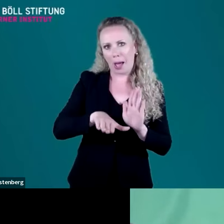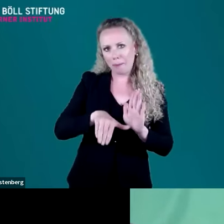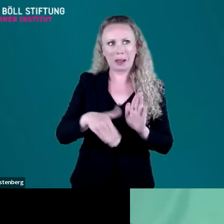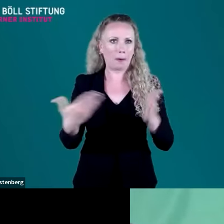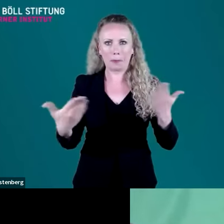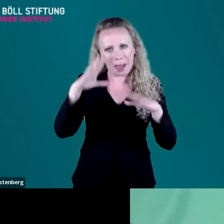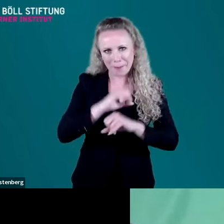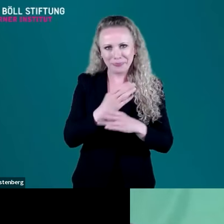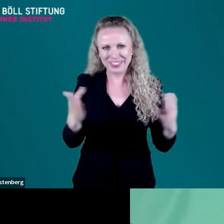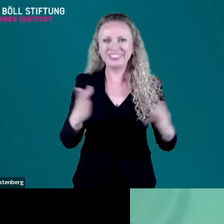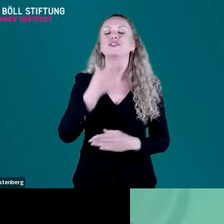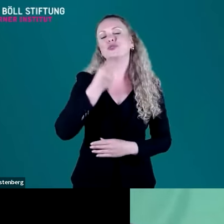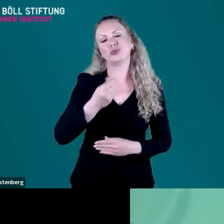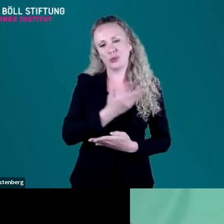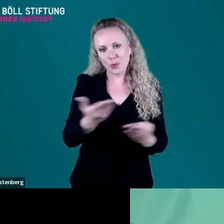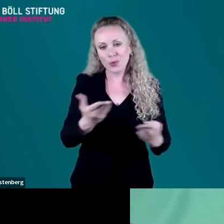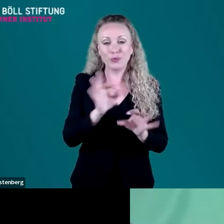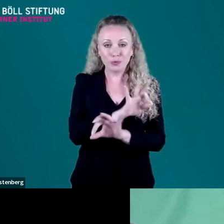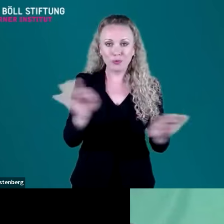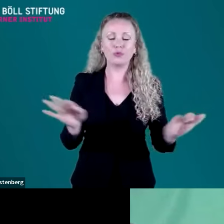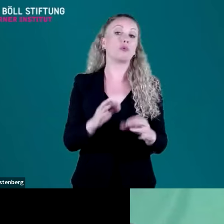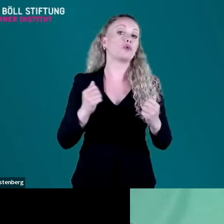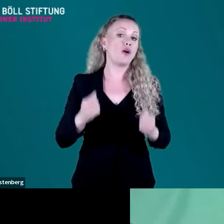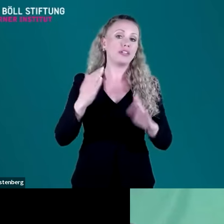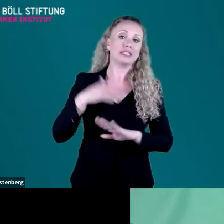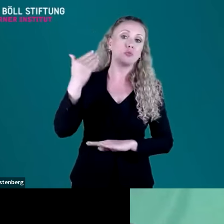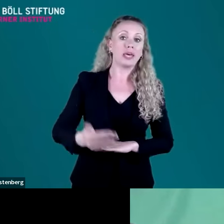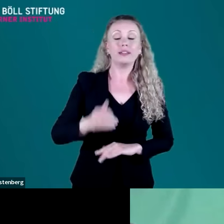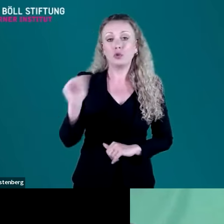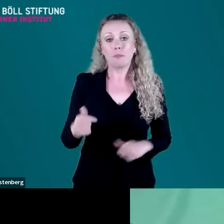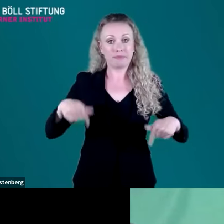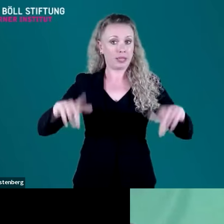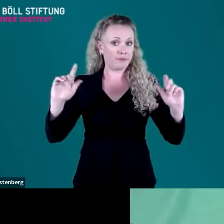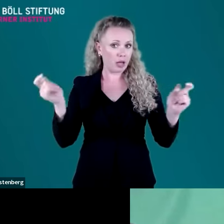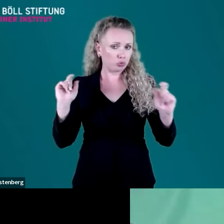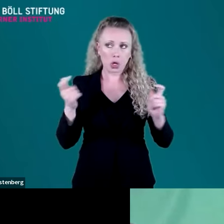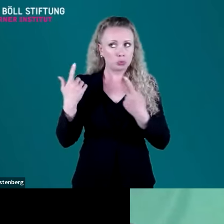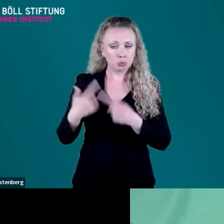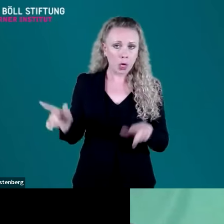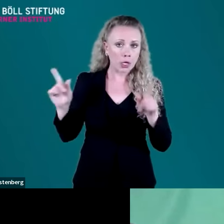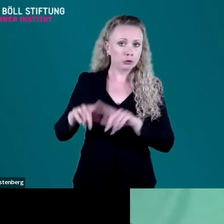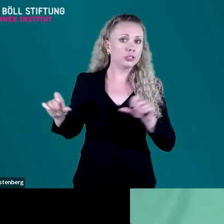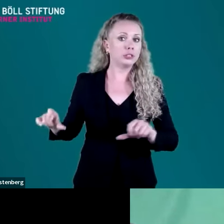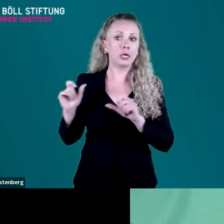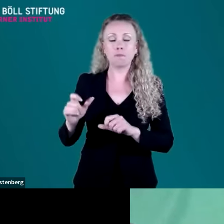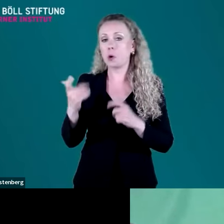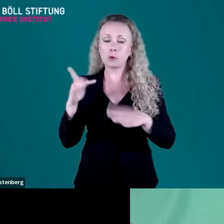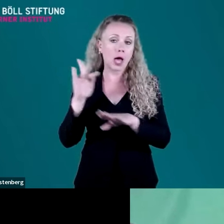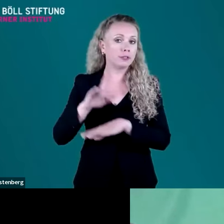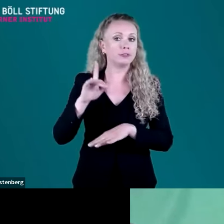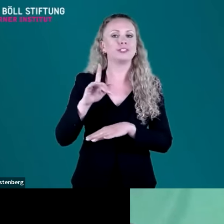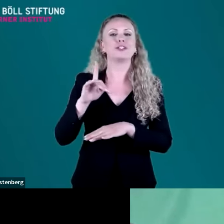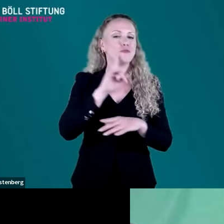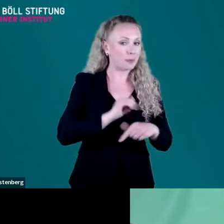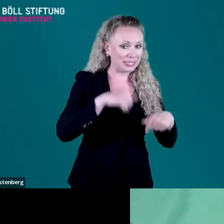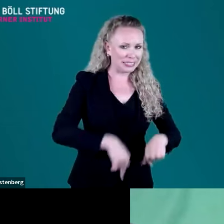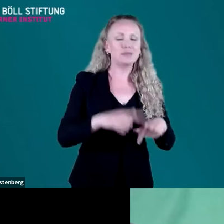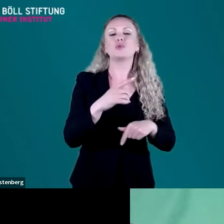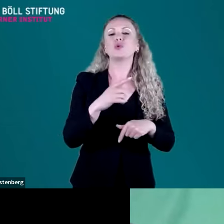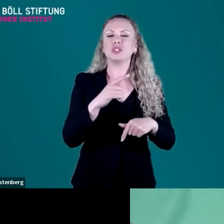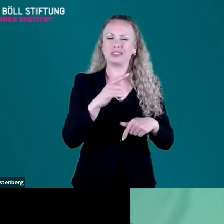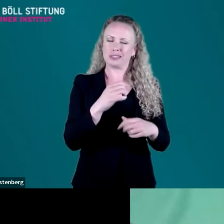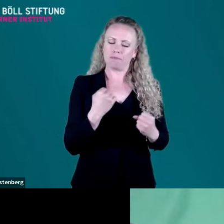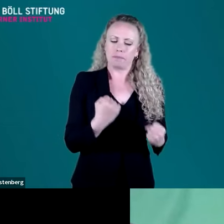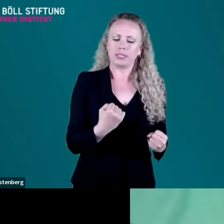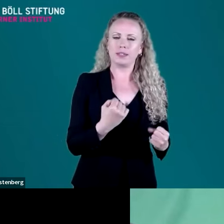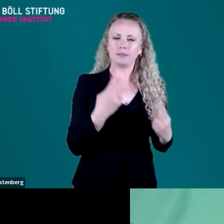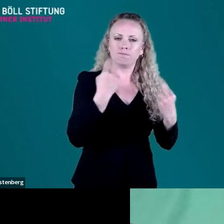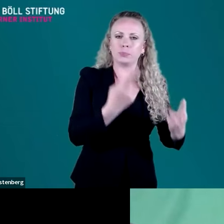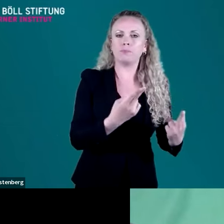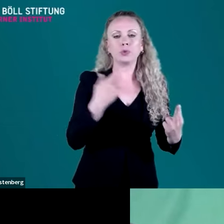sie dann später wieder bei einer anderen Veranstaltung unseres Projektes „Antifeminismus begegnen – Demokratie stärken“ wiederzutreffen, sich zu beteiligen.